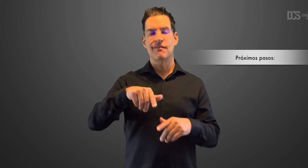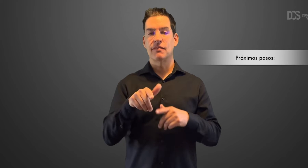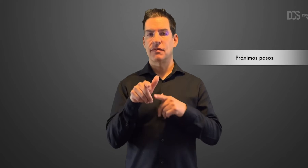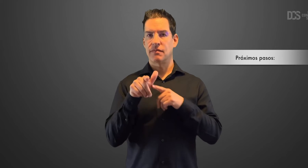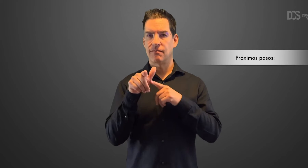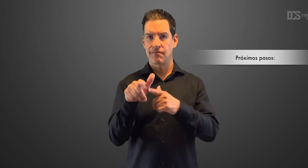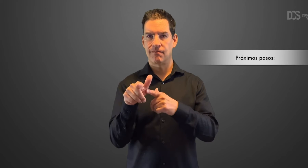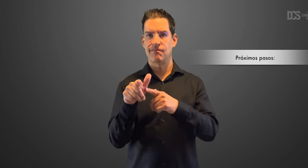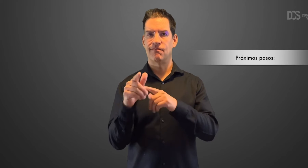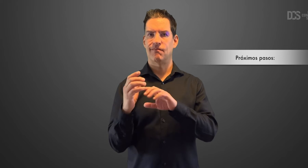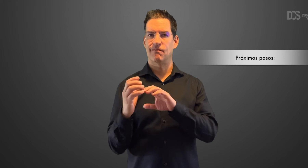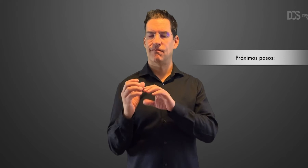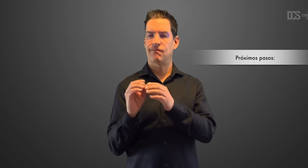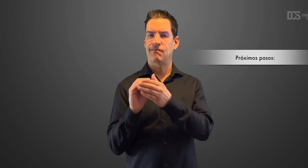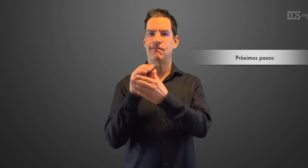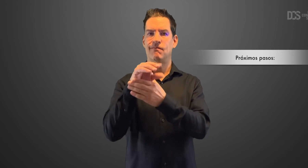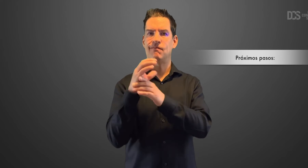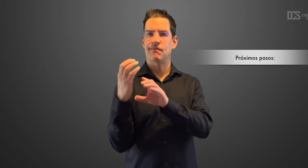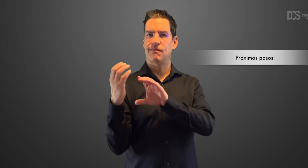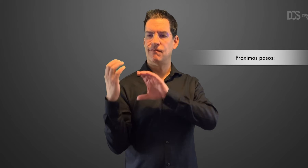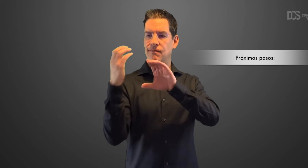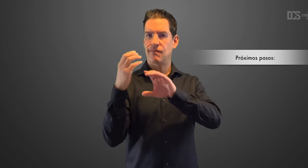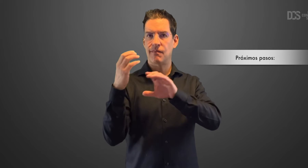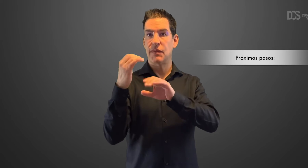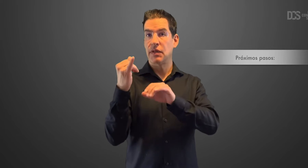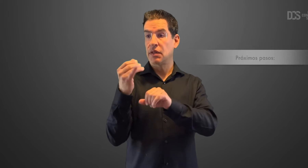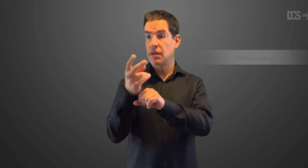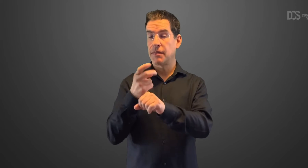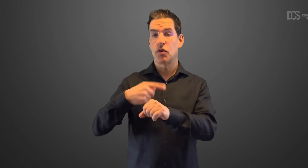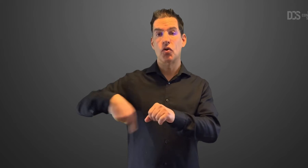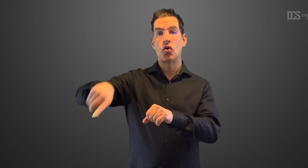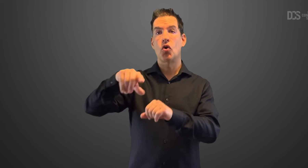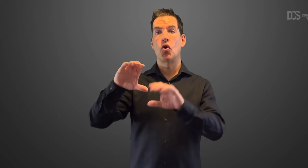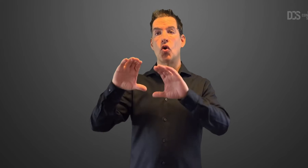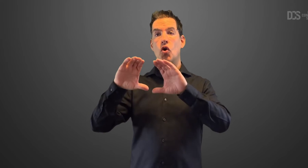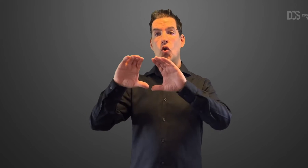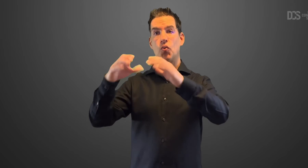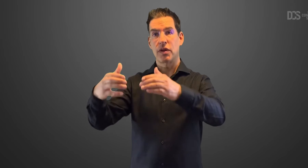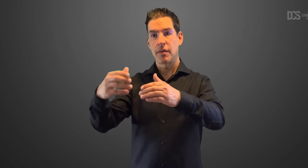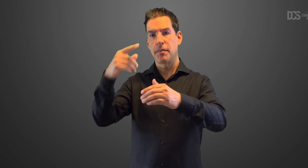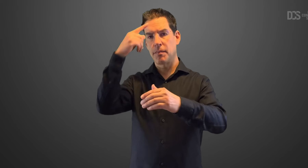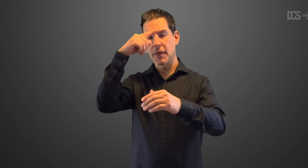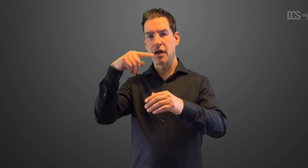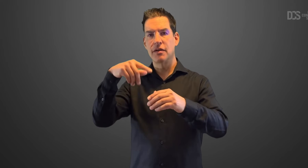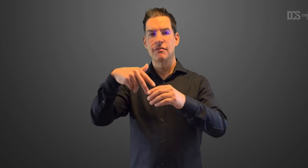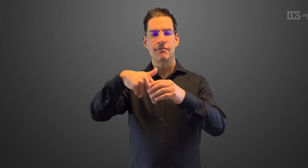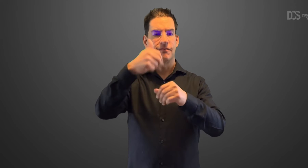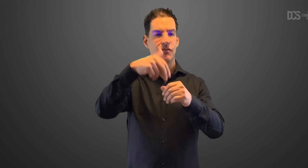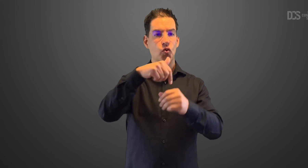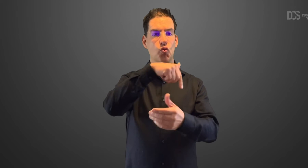Seguiremos reclutando e invitando a la comunidad a cubrir los escaños remanentes